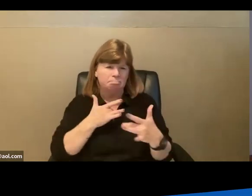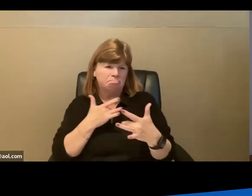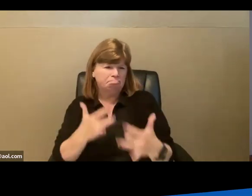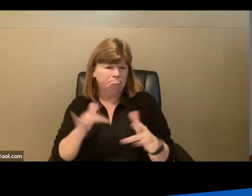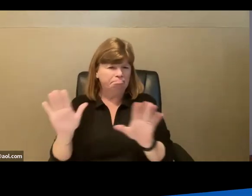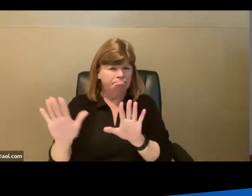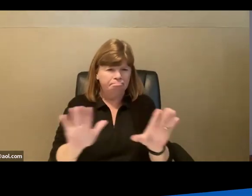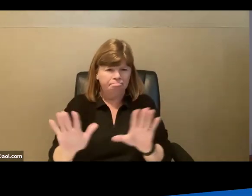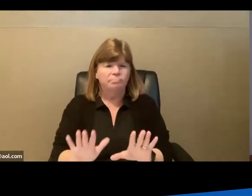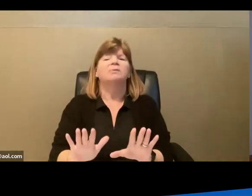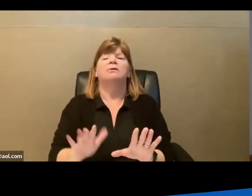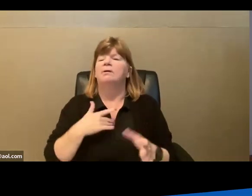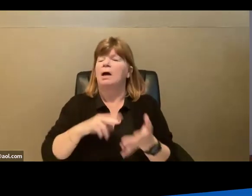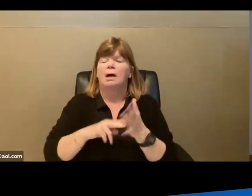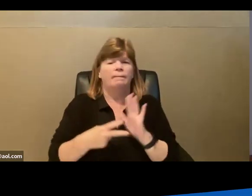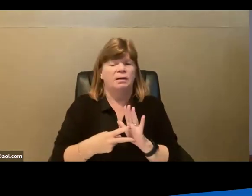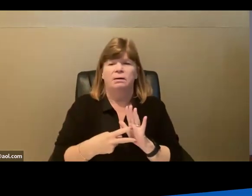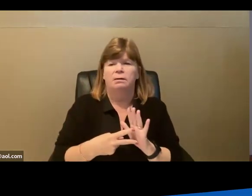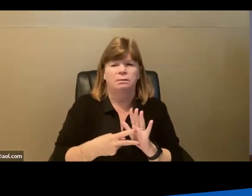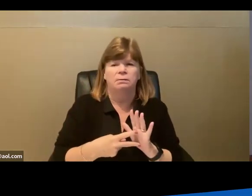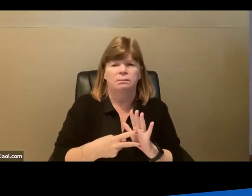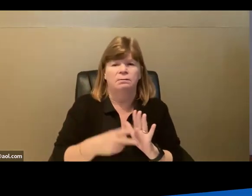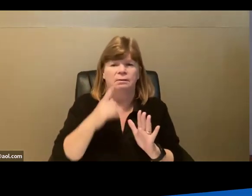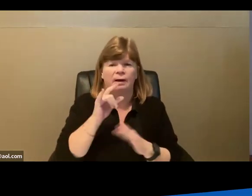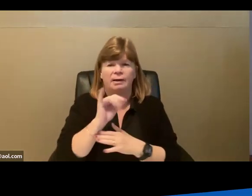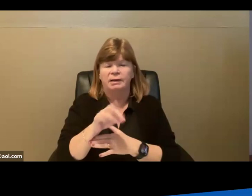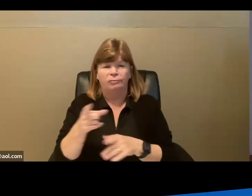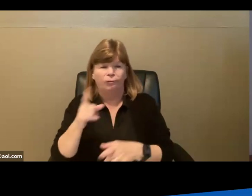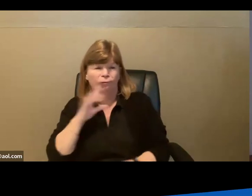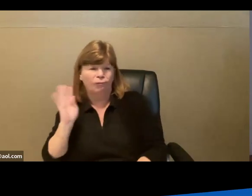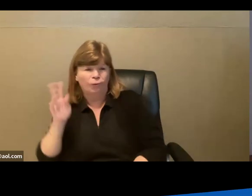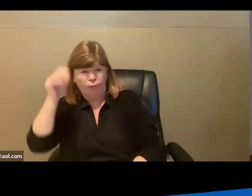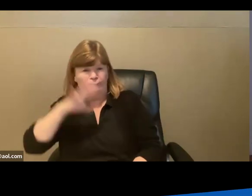Con eso me refiero a que si eres un hombre de 40 años con una lesión